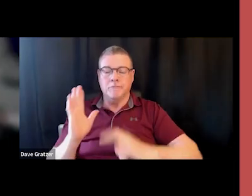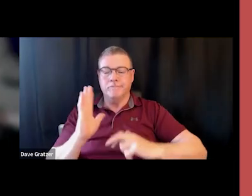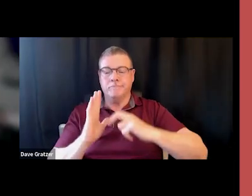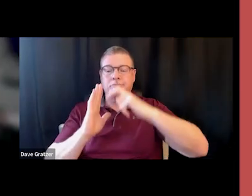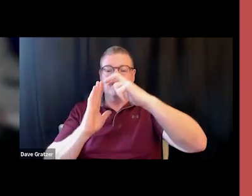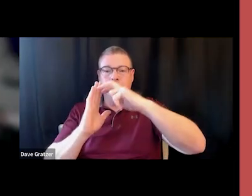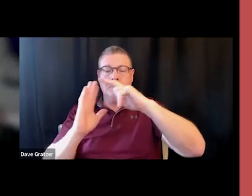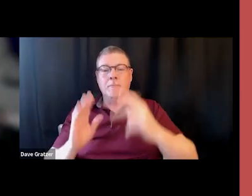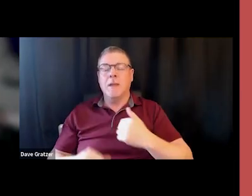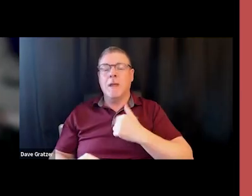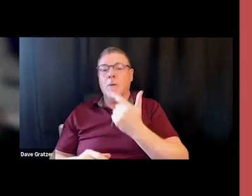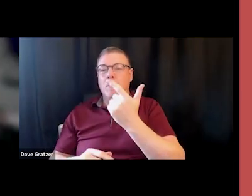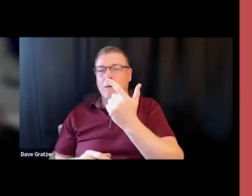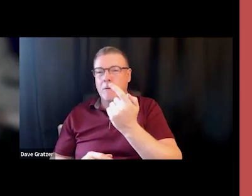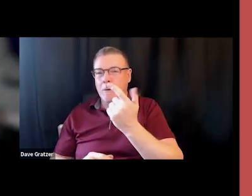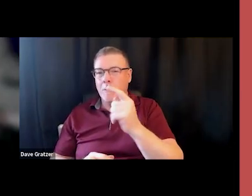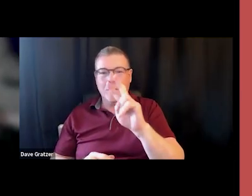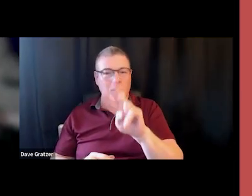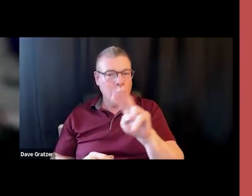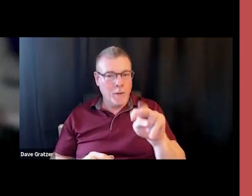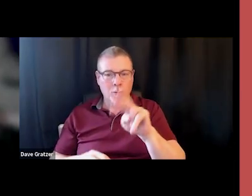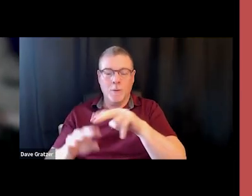Cuando tenía 21 o 22 años, me caí por las escaleras.